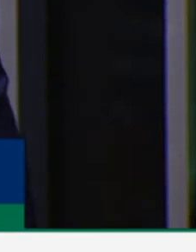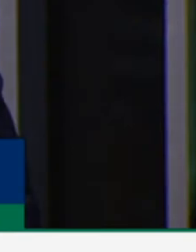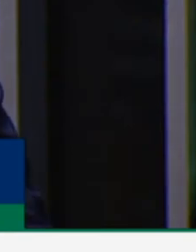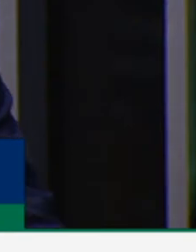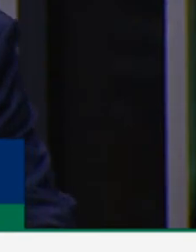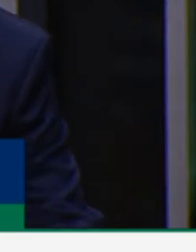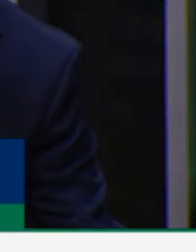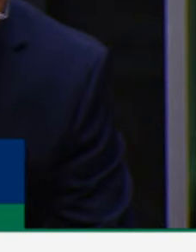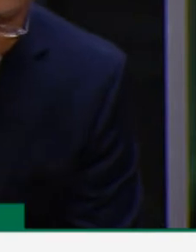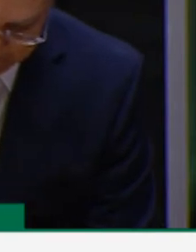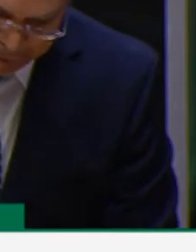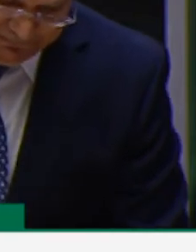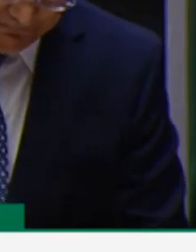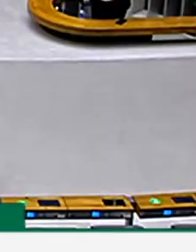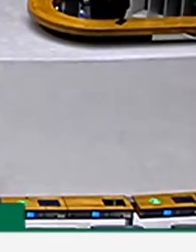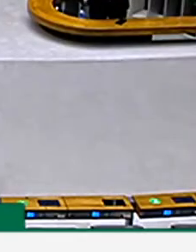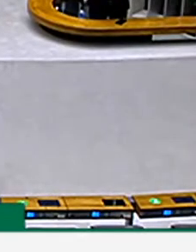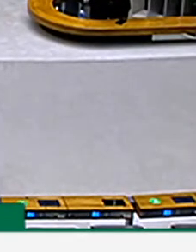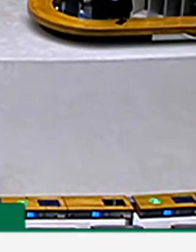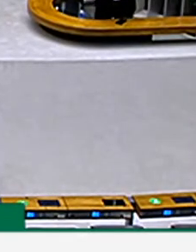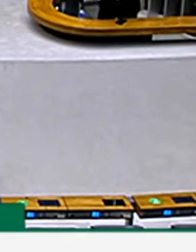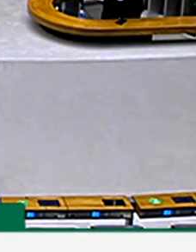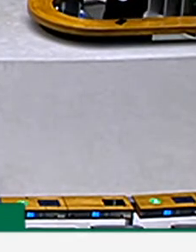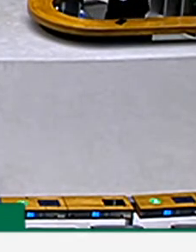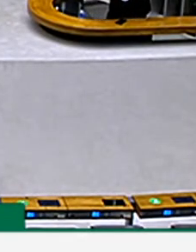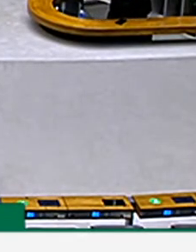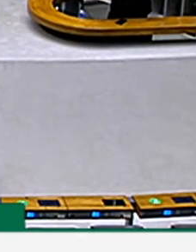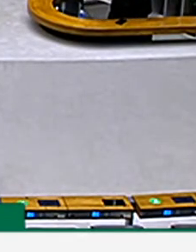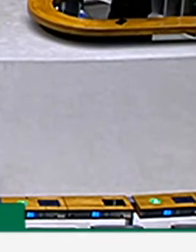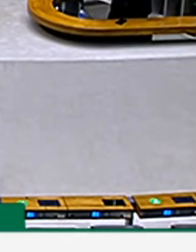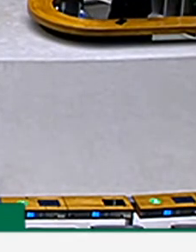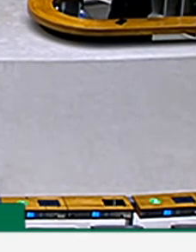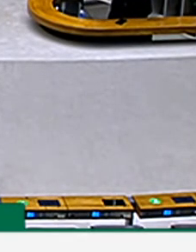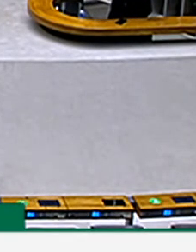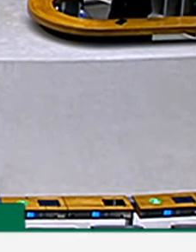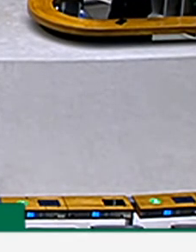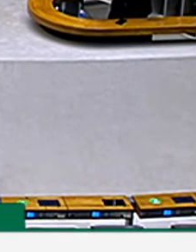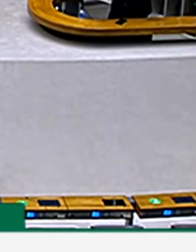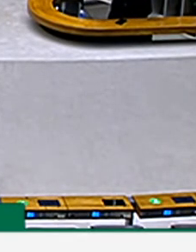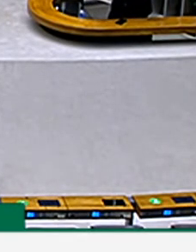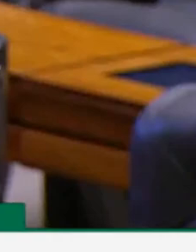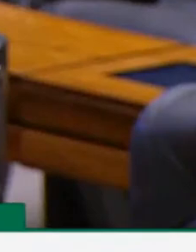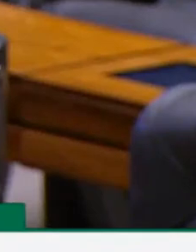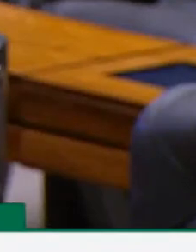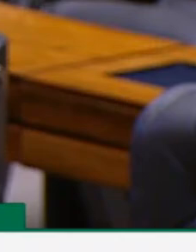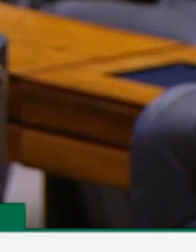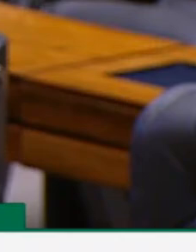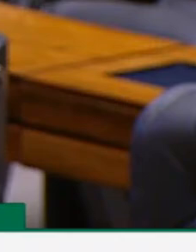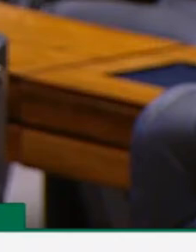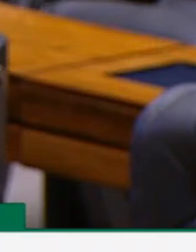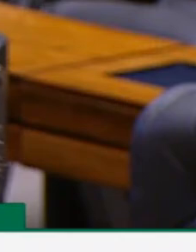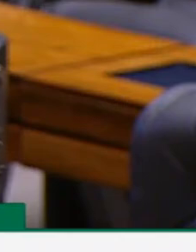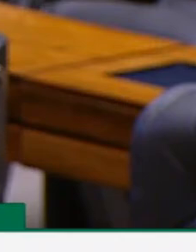PLENÁRIO POLITIZANDO UMA DECISÃO DE UMA AUTARQUIA TÃO IMPORTANTE QUANTO A ANVISA. QUERO PARABENIZAR A ANVISA EM NOME. -- [ÍSIS VALVERDE]: